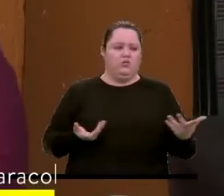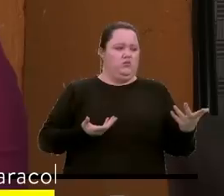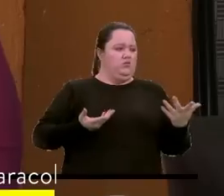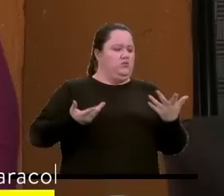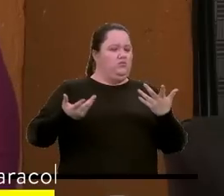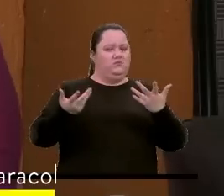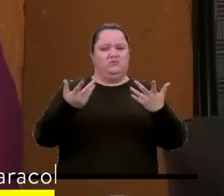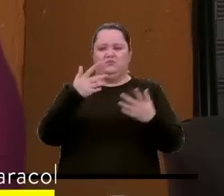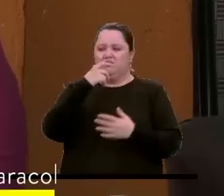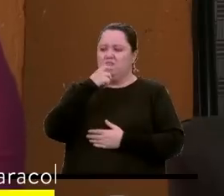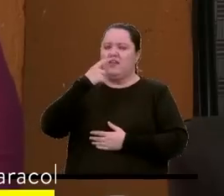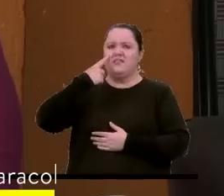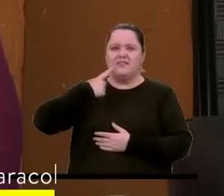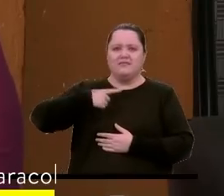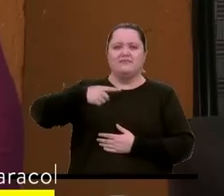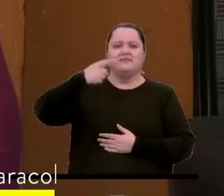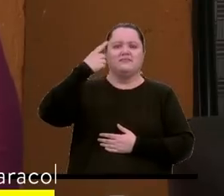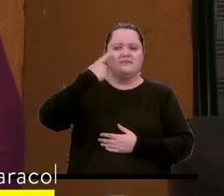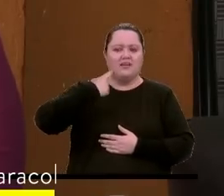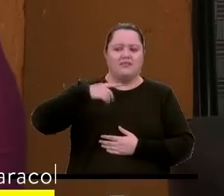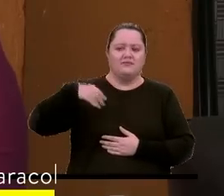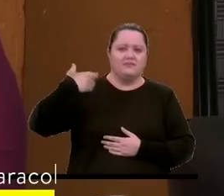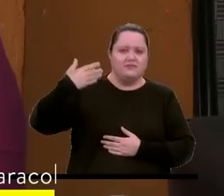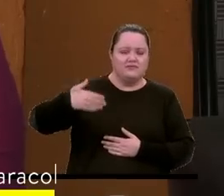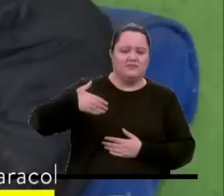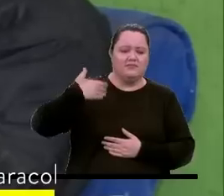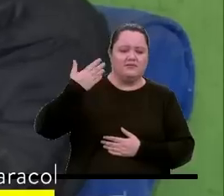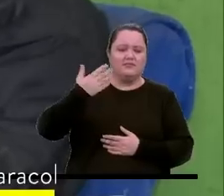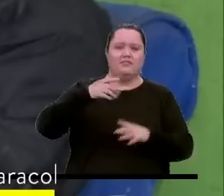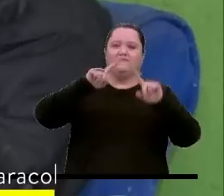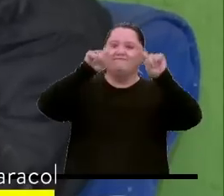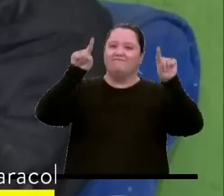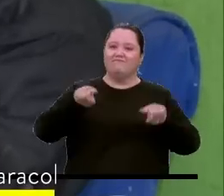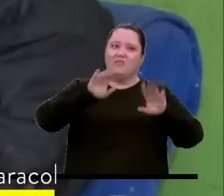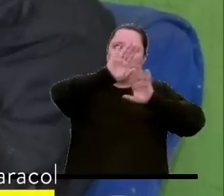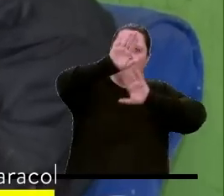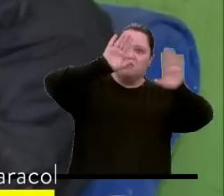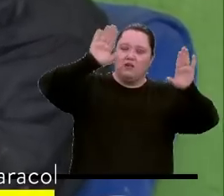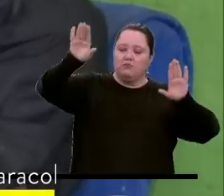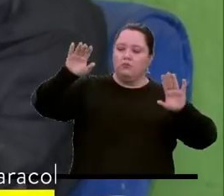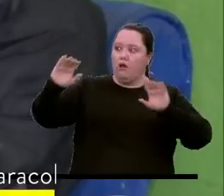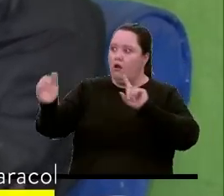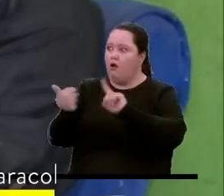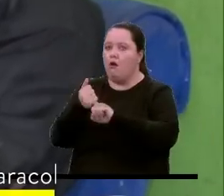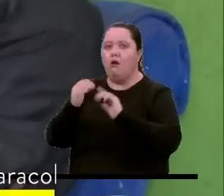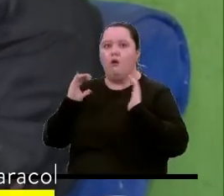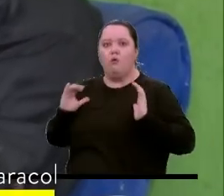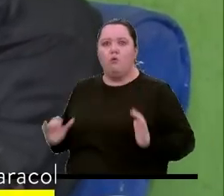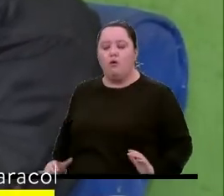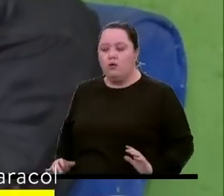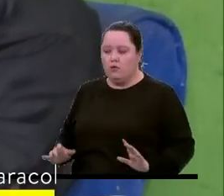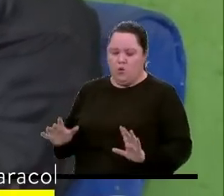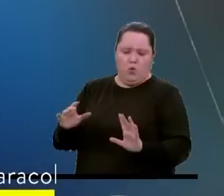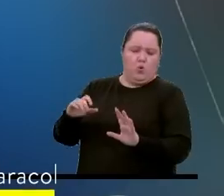realizó una intensa búsqueda para dar con su paradero. )) llegó el domingo, tampoco